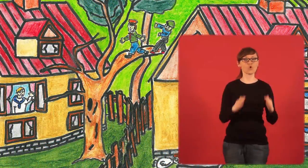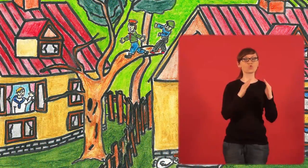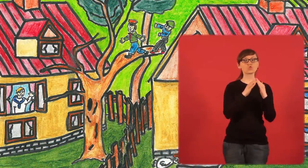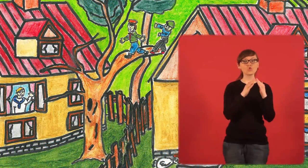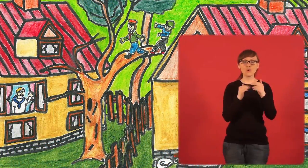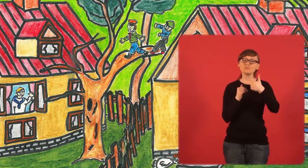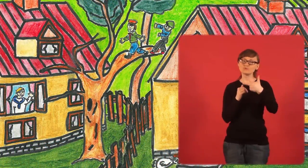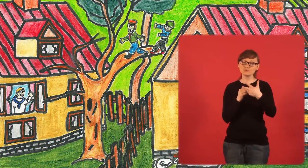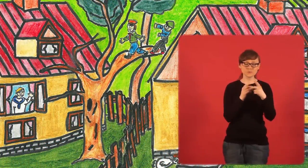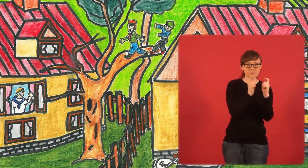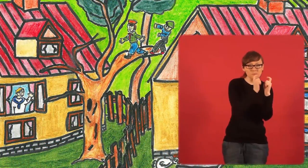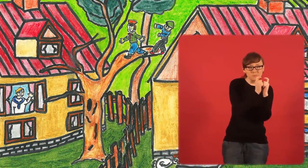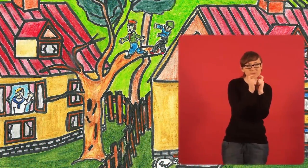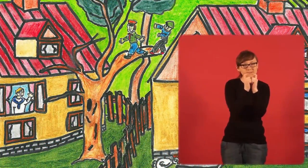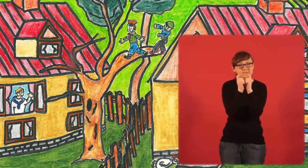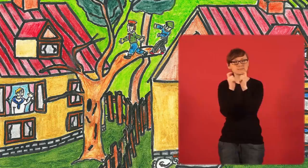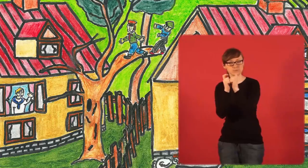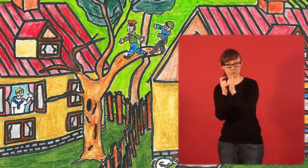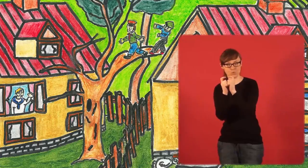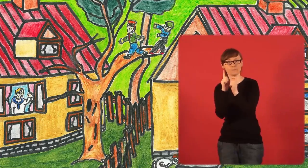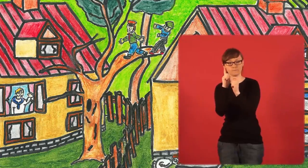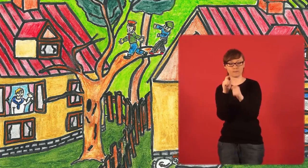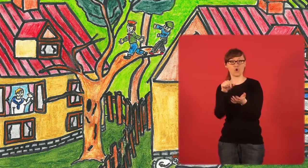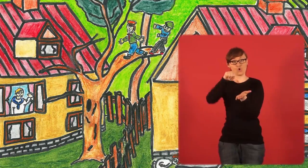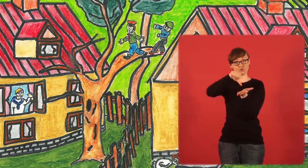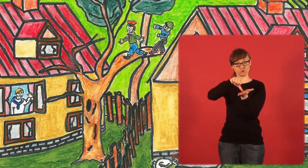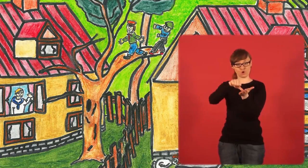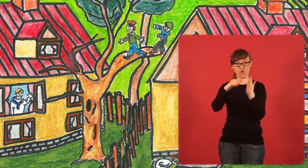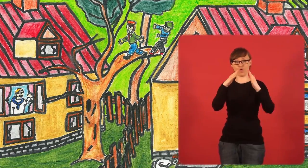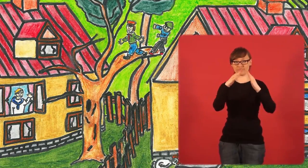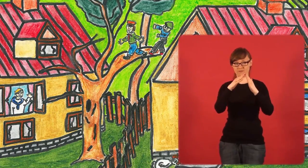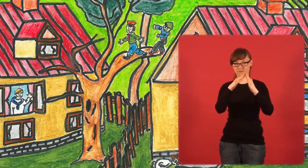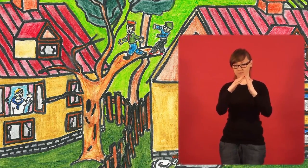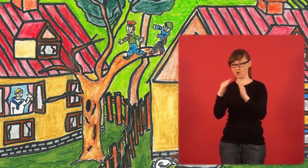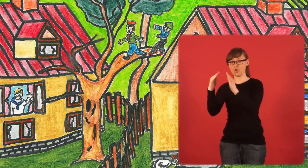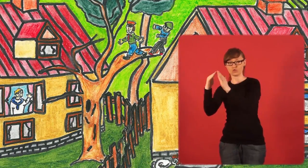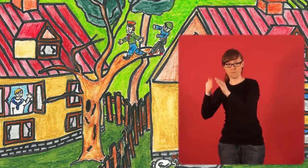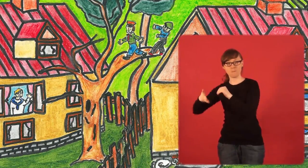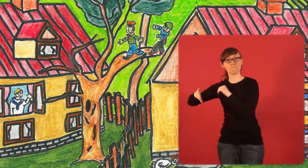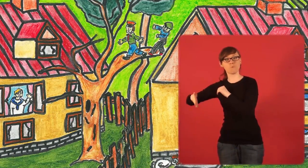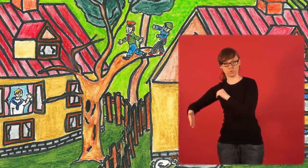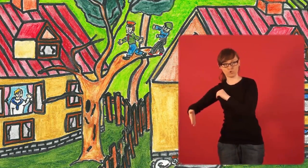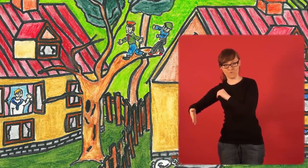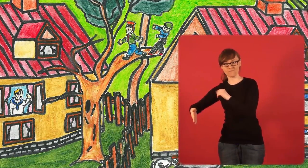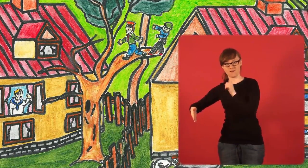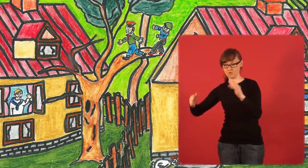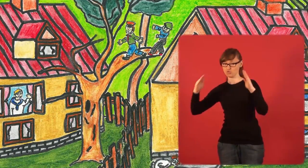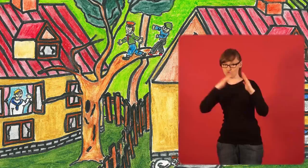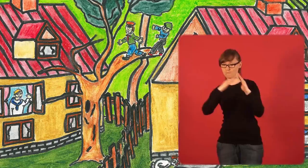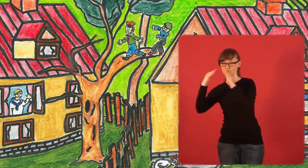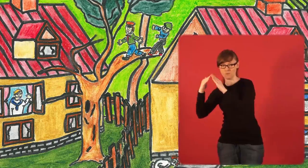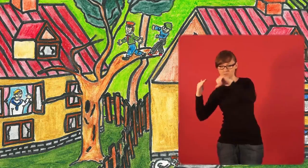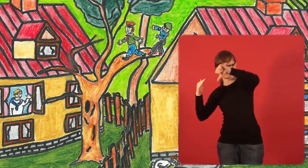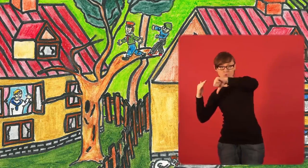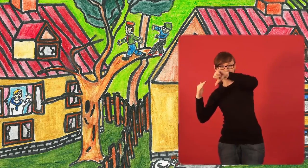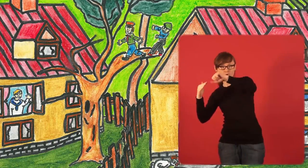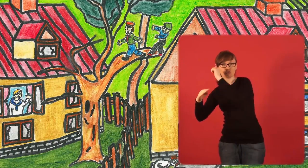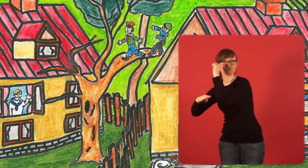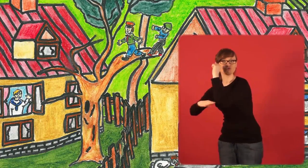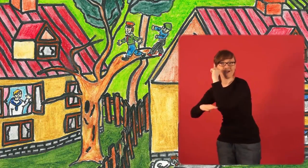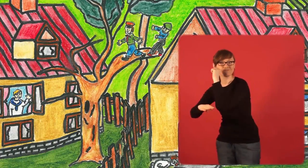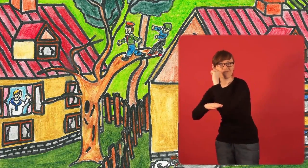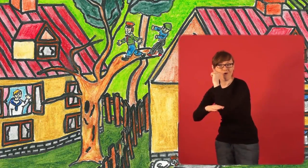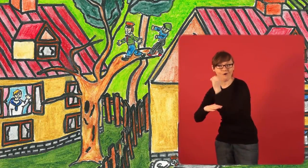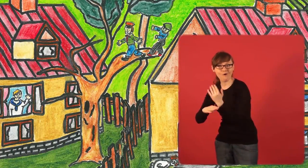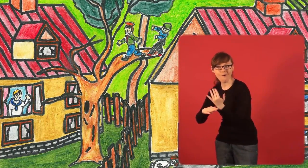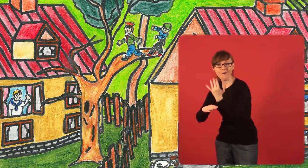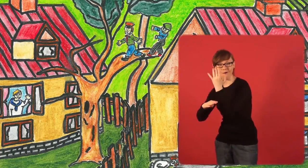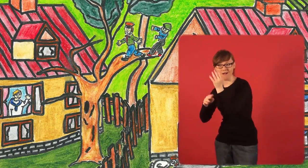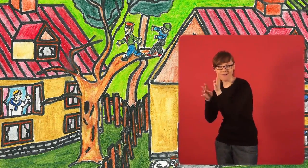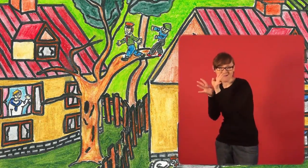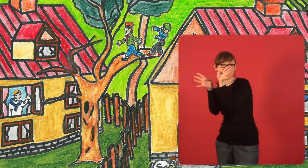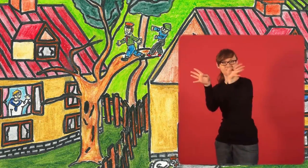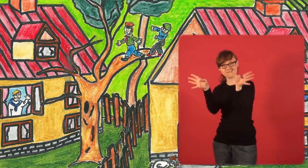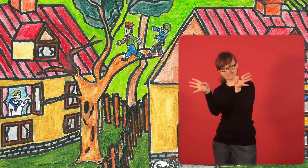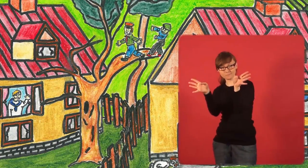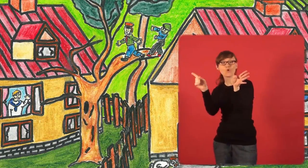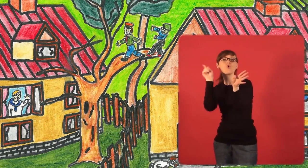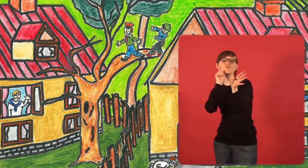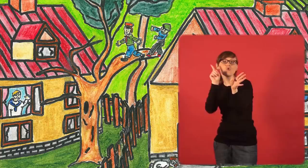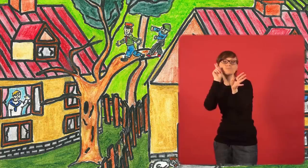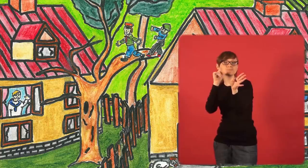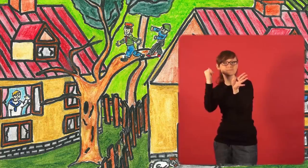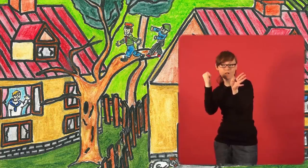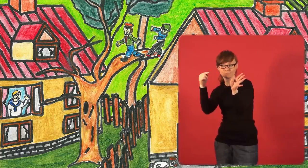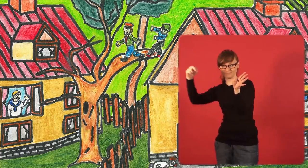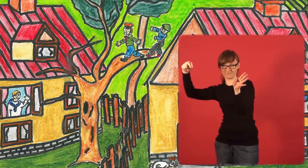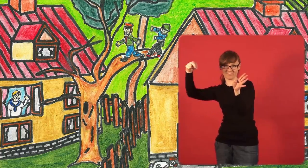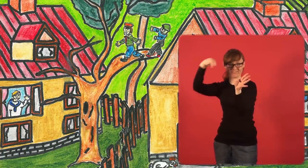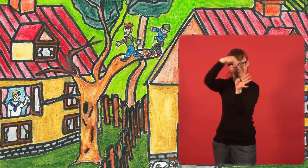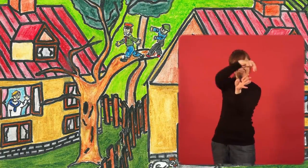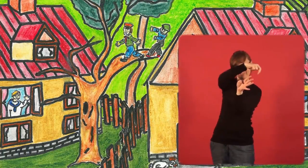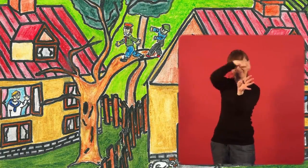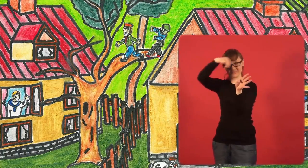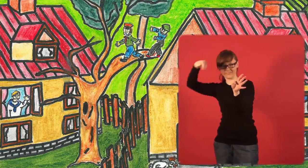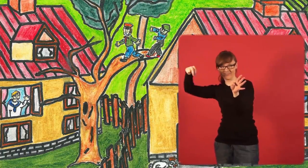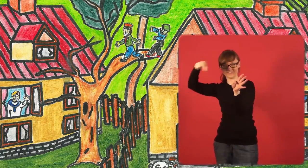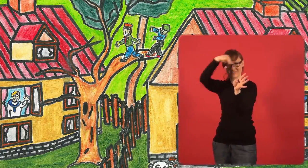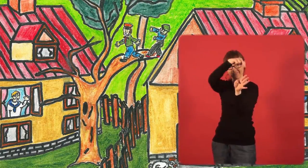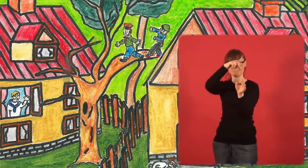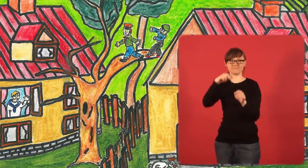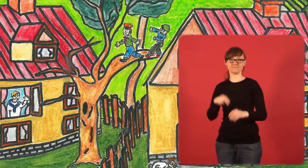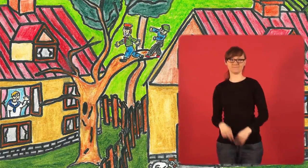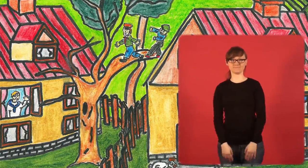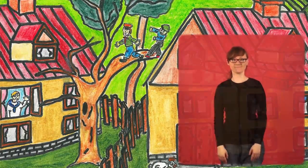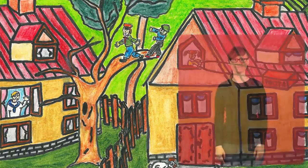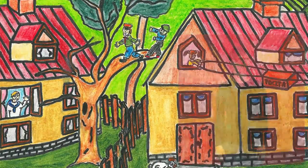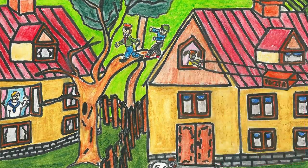Domy są bardzo blisko siebie. Między Zagrodą Południową i Środkową rośnie duże drzewo -- lipa. Gałęzie Lipy sięgają do okien pokoi Ollego, Lassego i Bossego. Chłopcy kiedy chcą się spotkać przełażą do siebie po gałęziach Lipy.